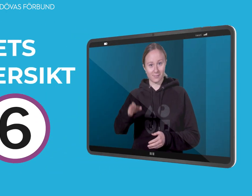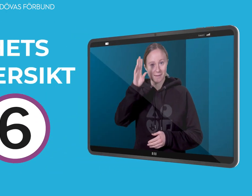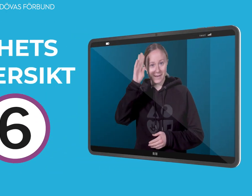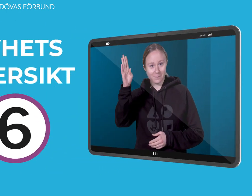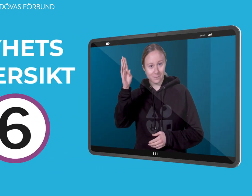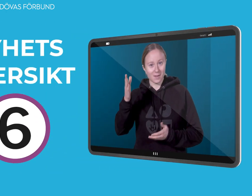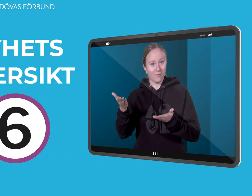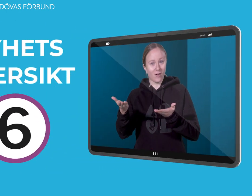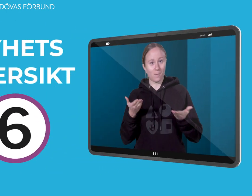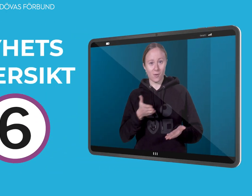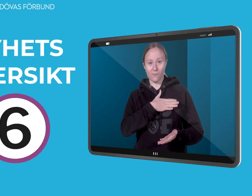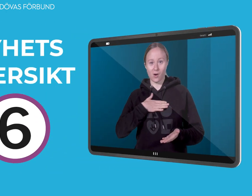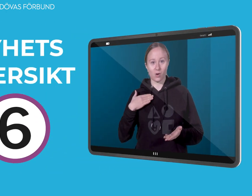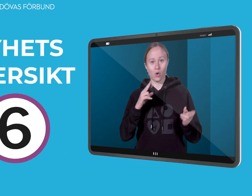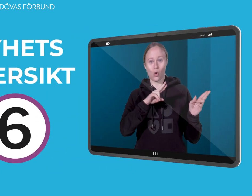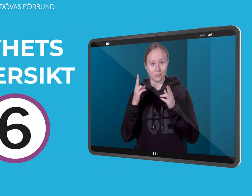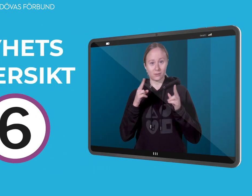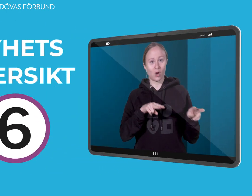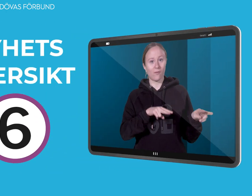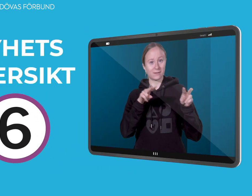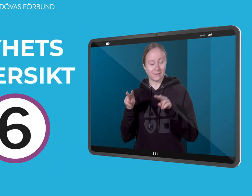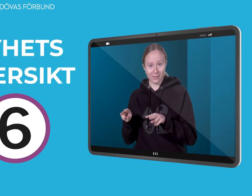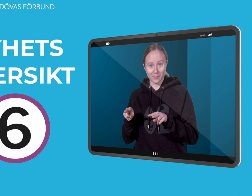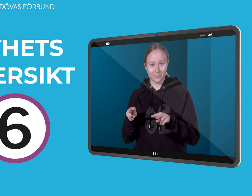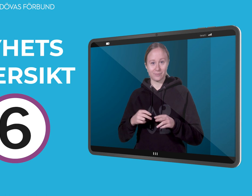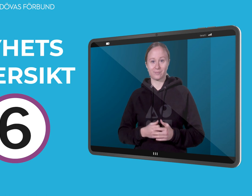Hej! Välkommen till vår nyhetsöversikt.